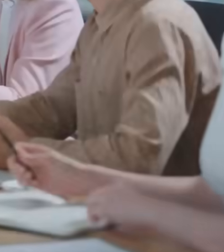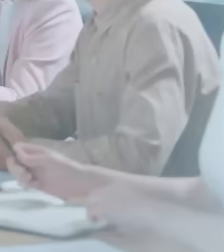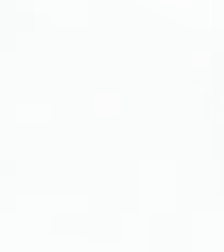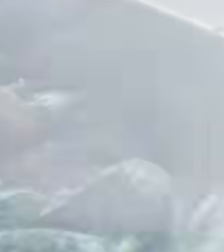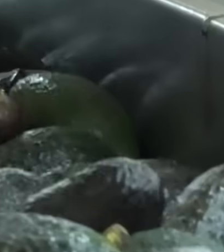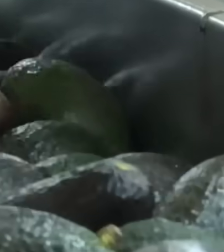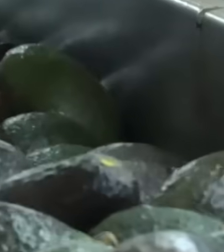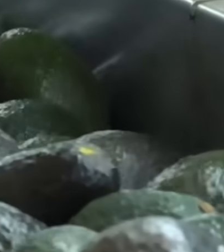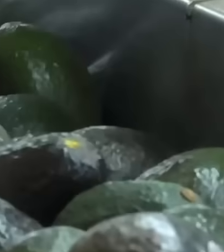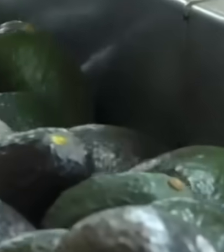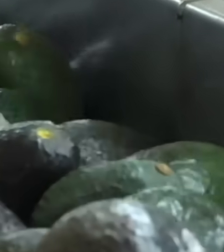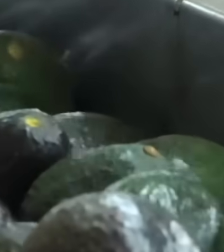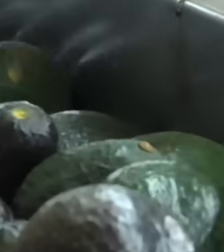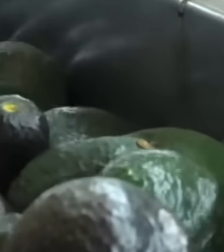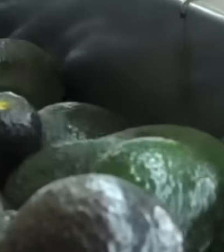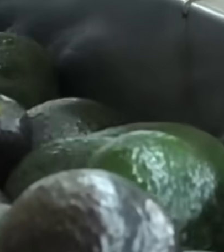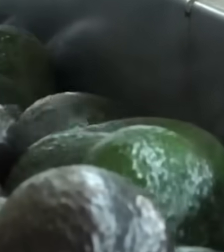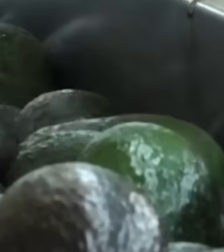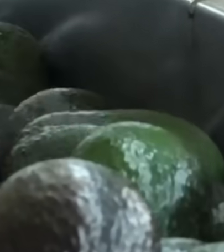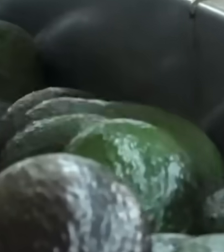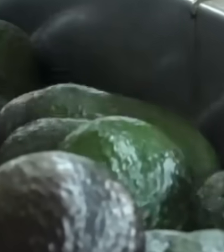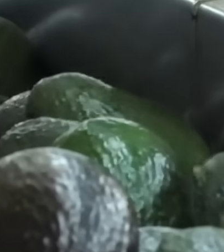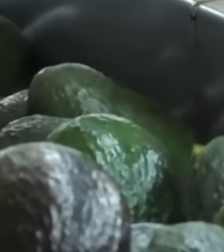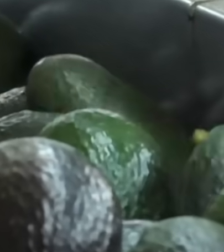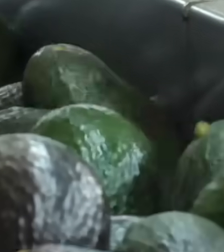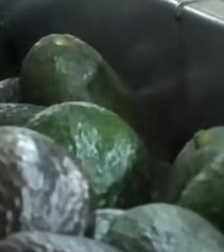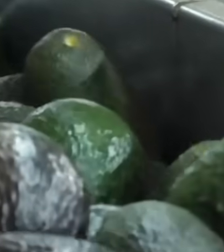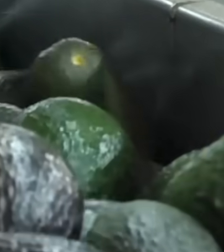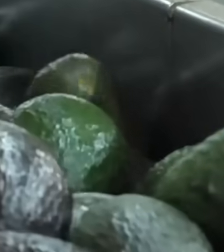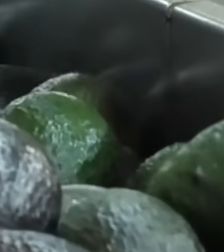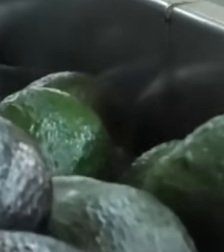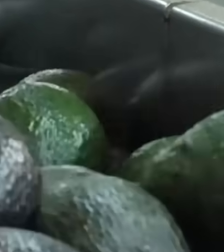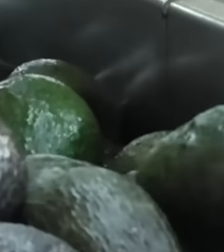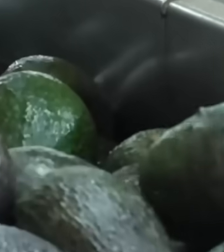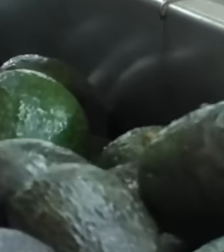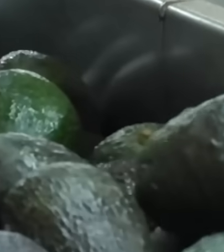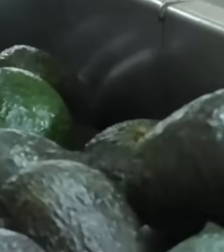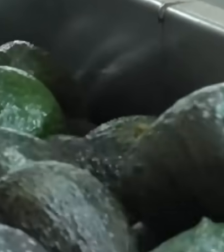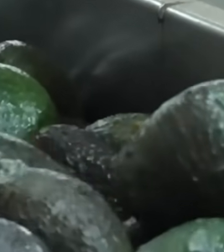los requisitos fitosanitarios que deben cumplir los envíos de aguacate fresco de México al país